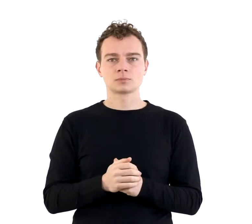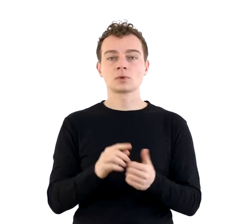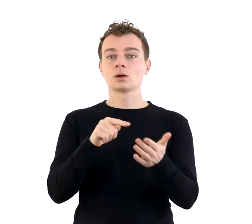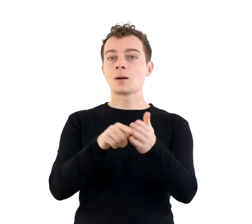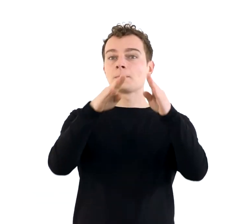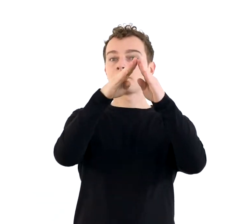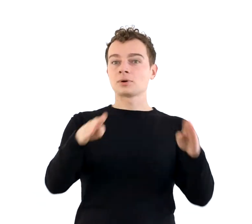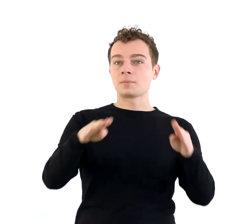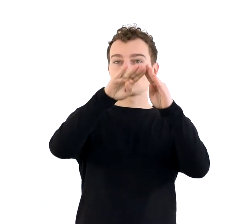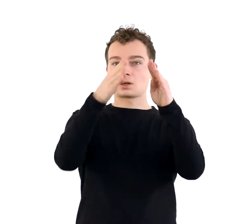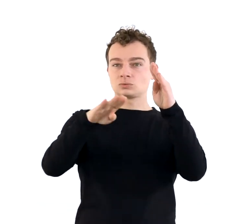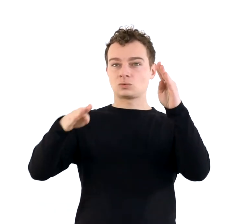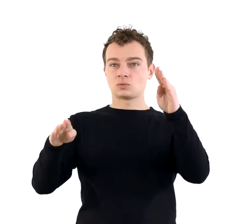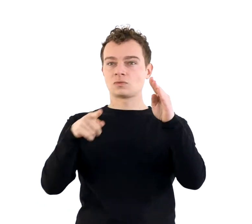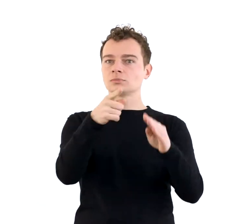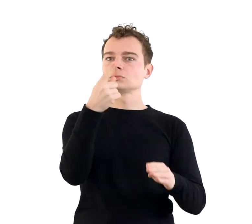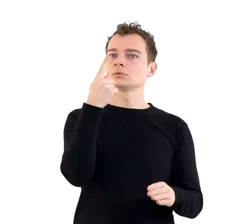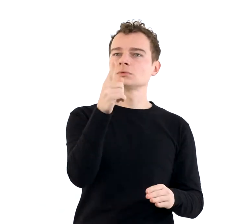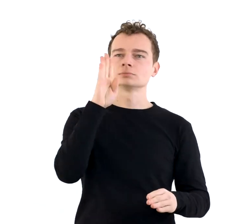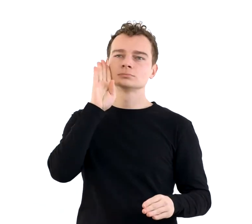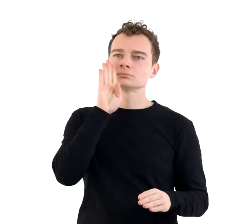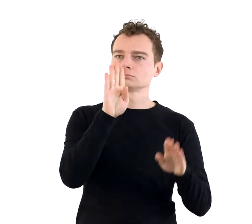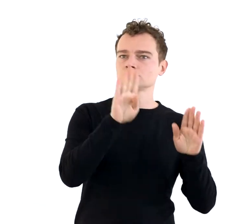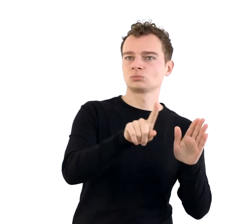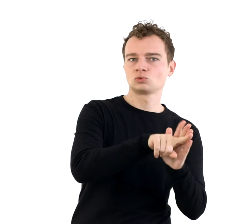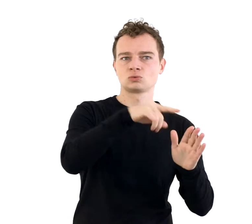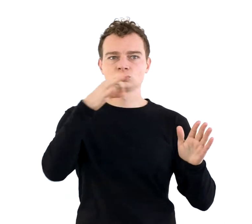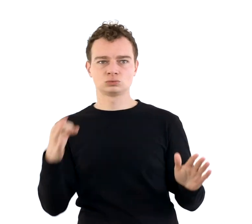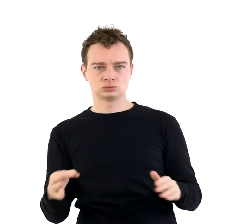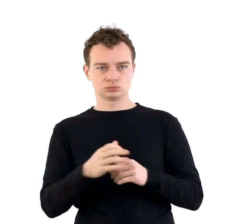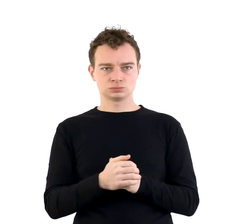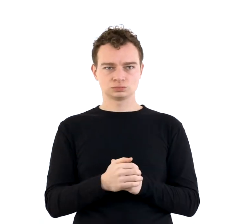(jedyna piramida schodkowa, która zachowała się do czasów współczesnych).